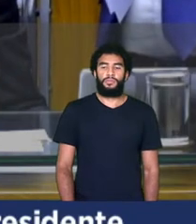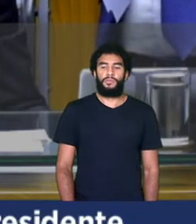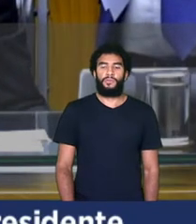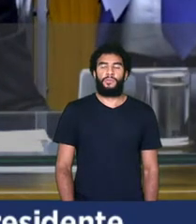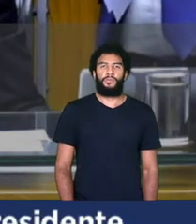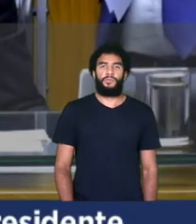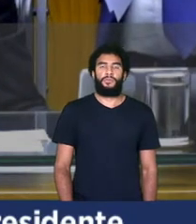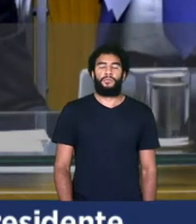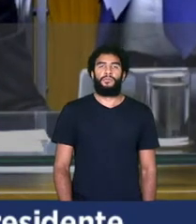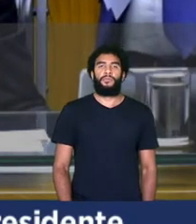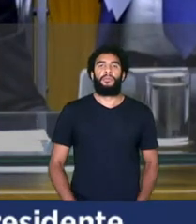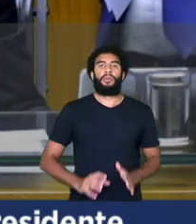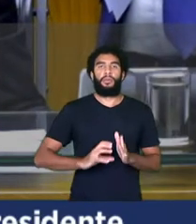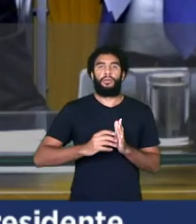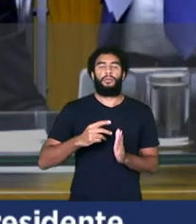VOTA SIM AO TEXTO. COMO